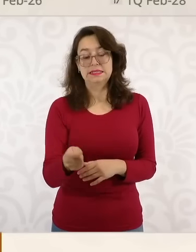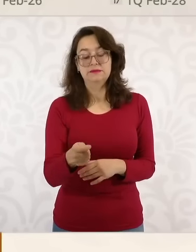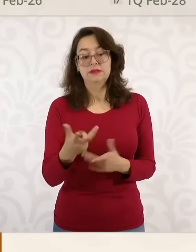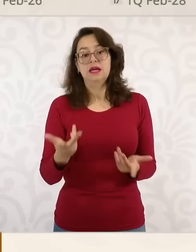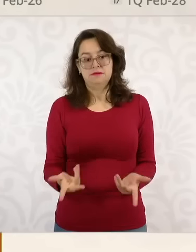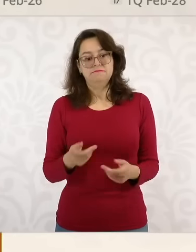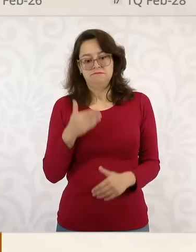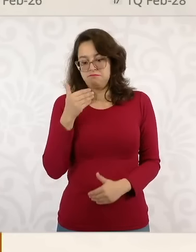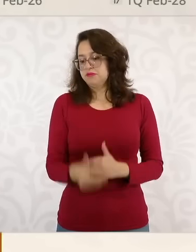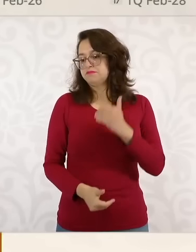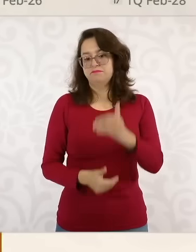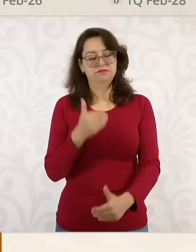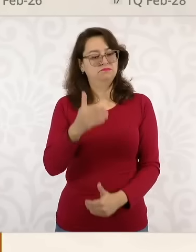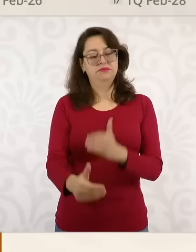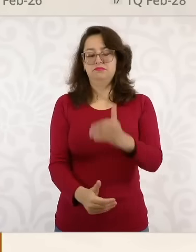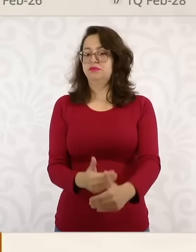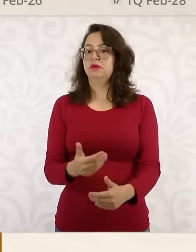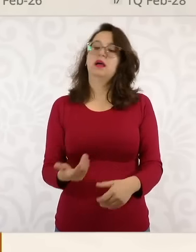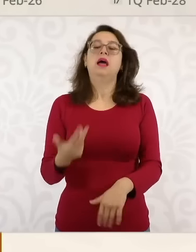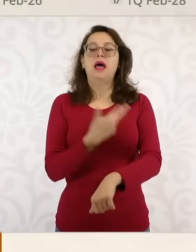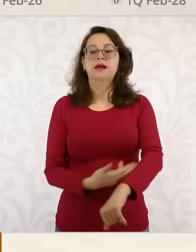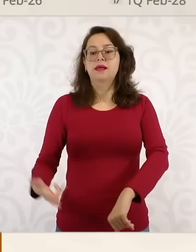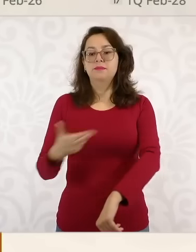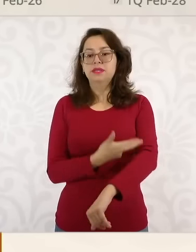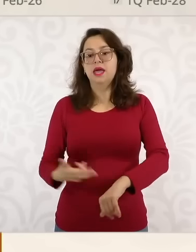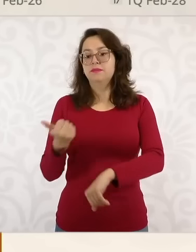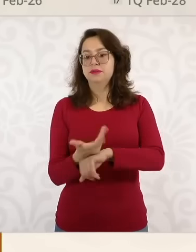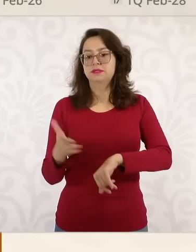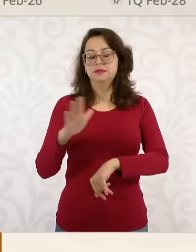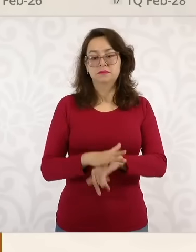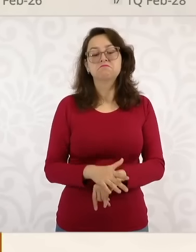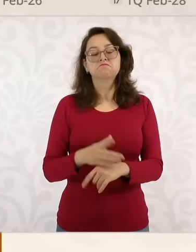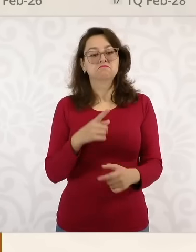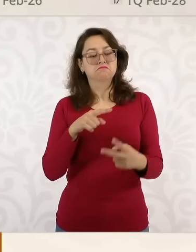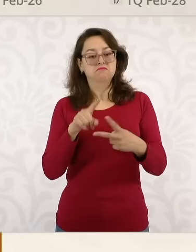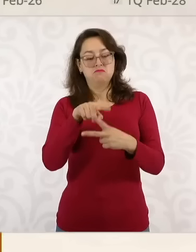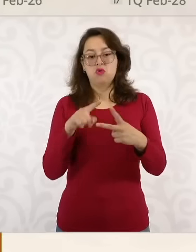avanzadas de respectivos procesos administrativos y estos dos proyectos representan en su conjunto